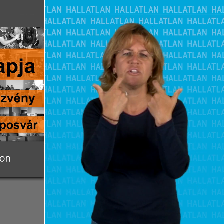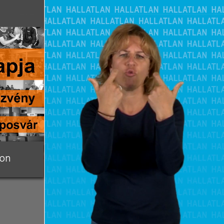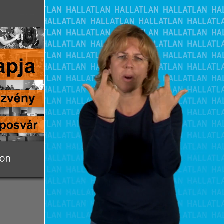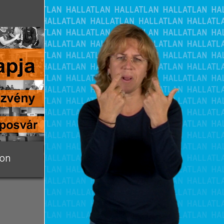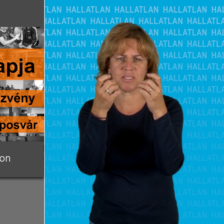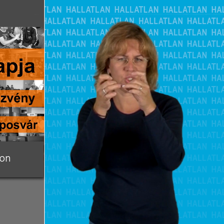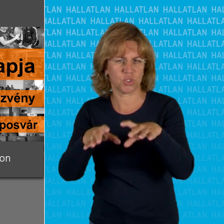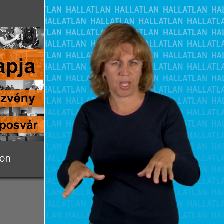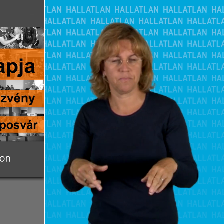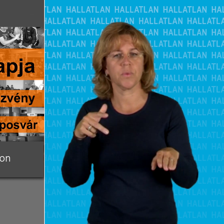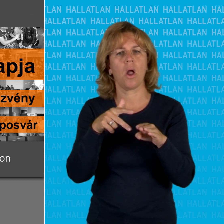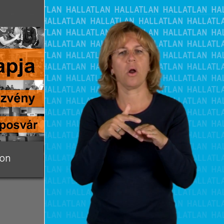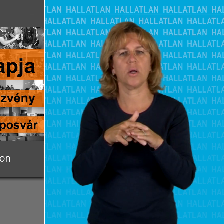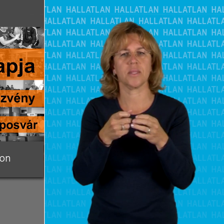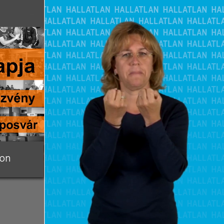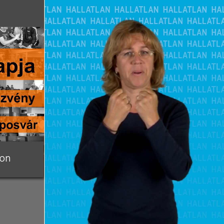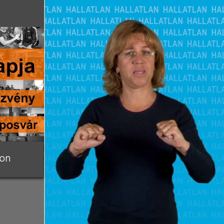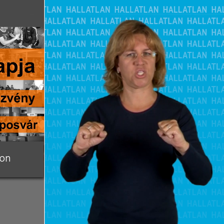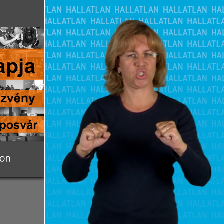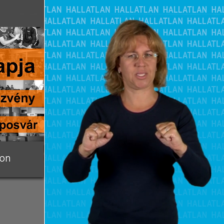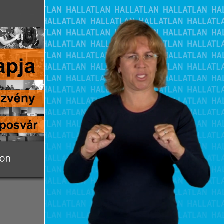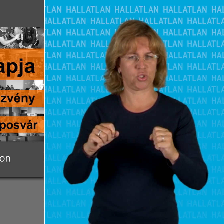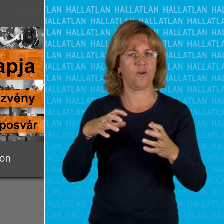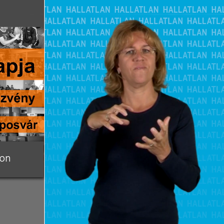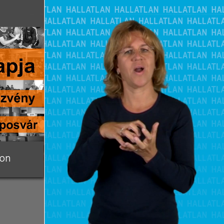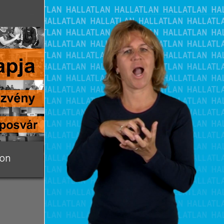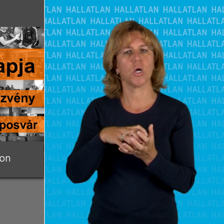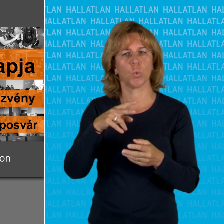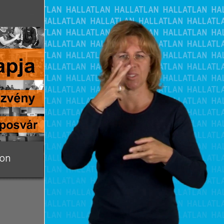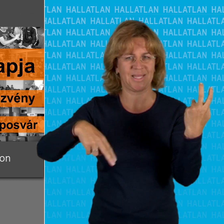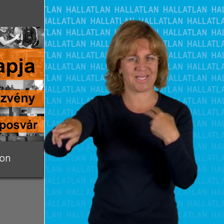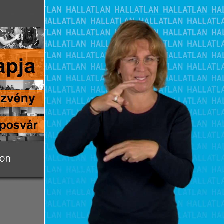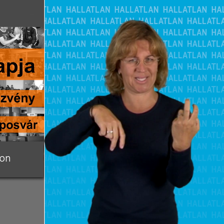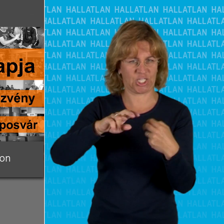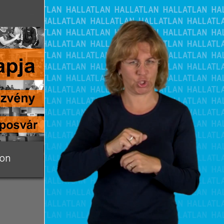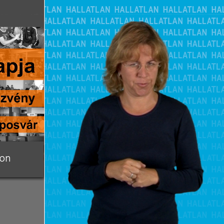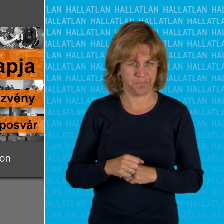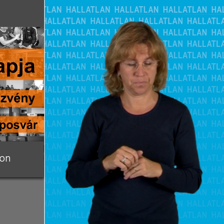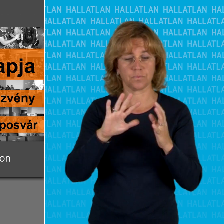Információs sátor, Akadálymentesített városnézés